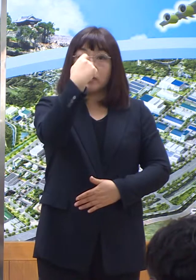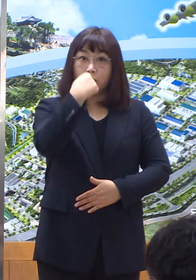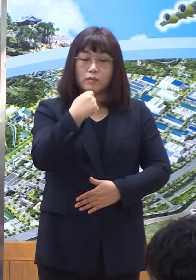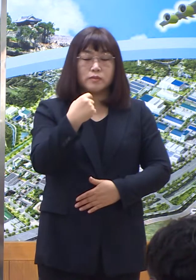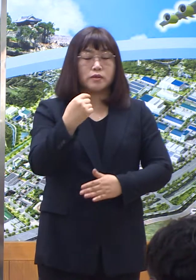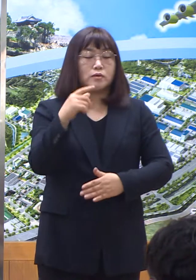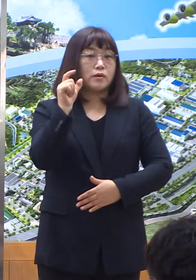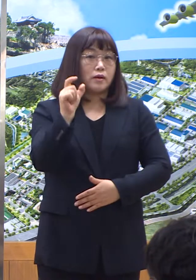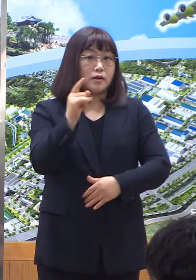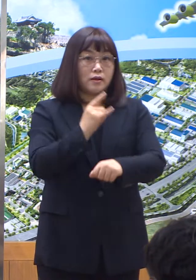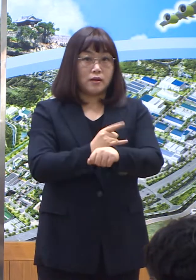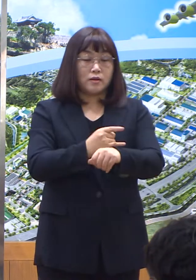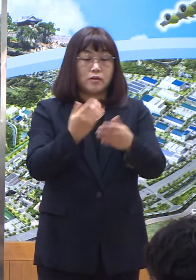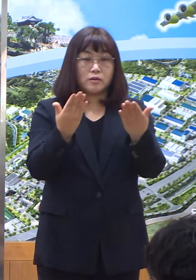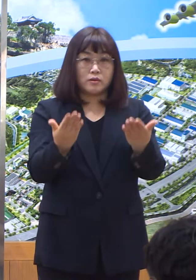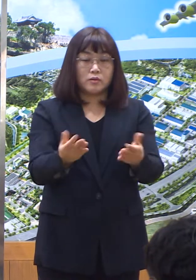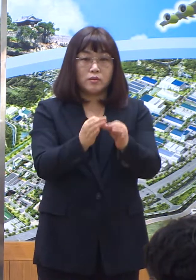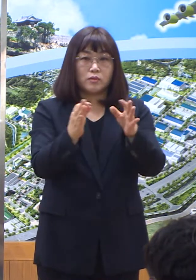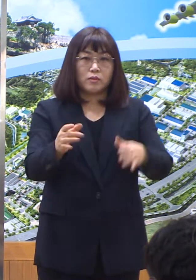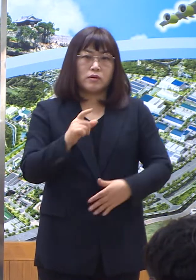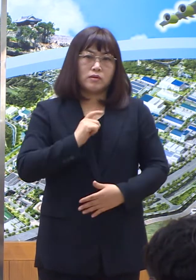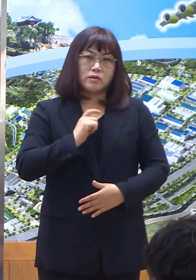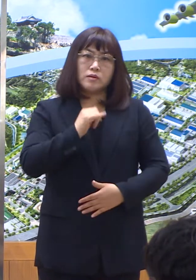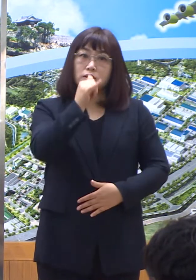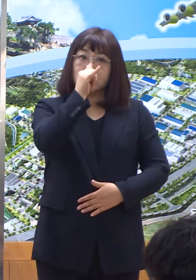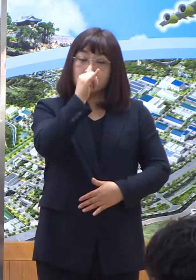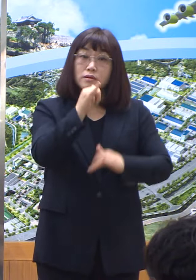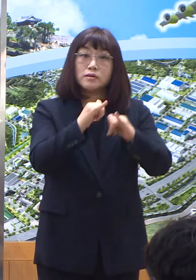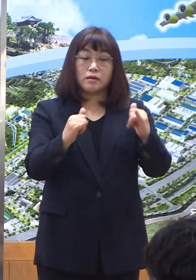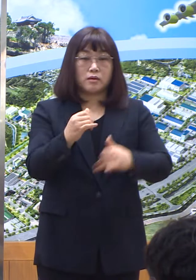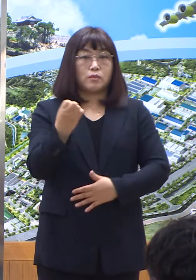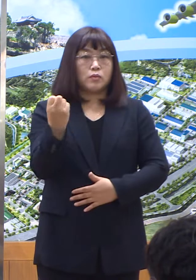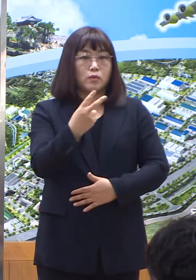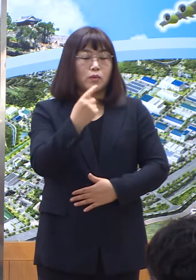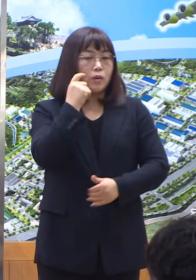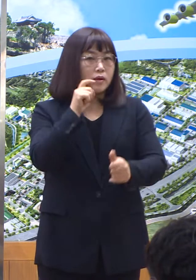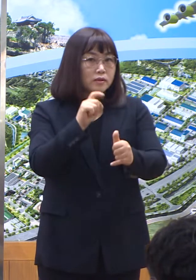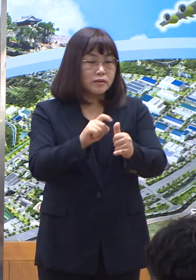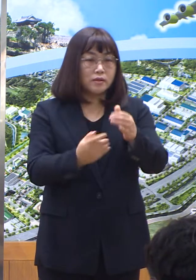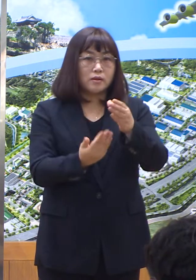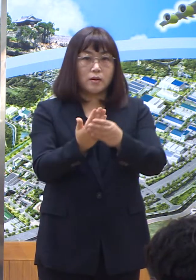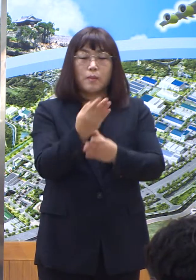연휴기간 유증상자 및 확진자 발생에 즉각 대응하고